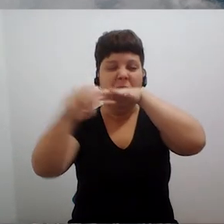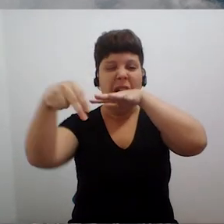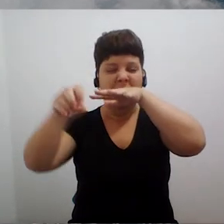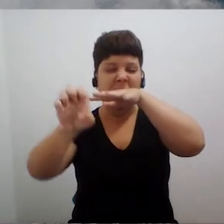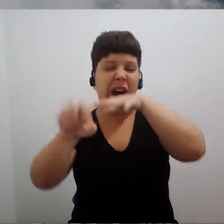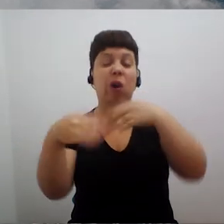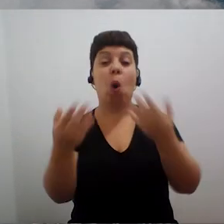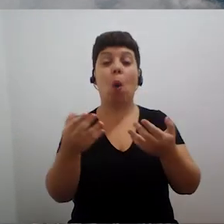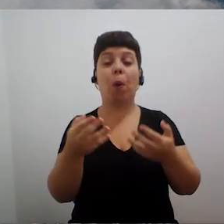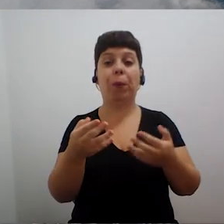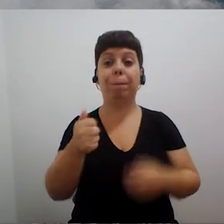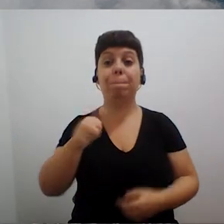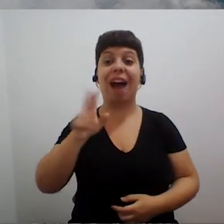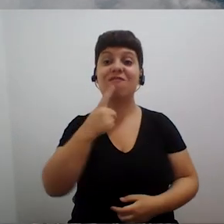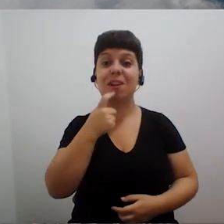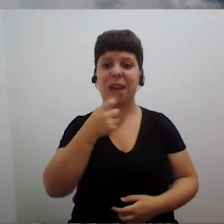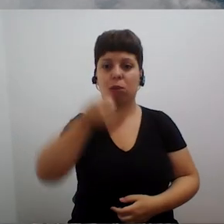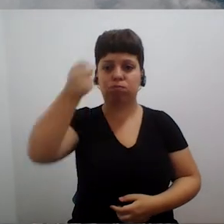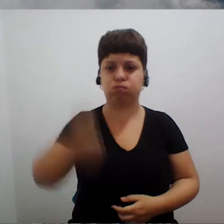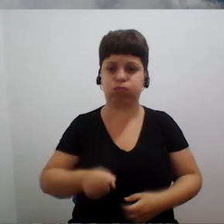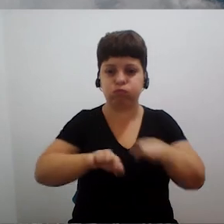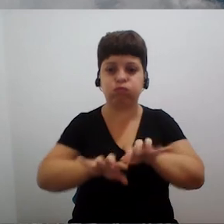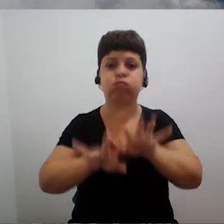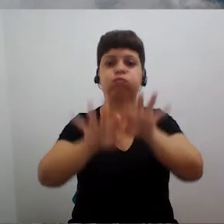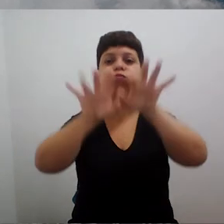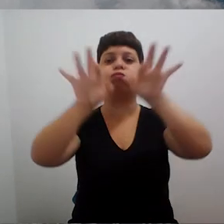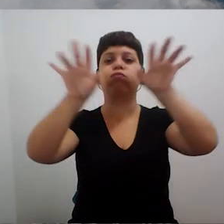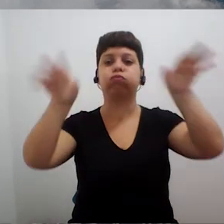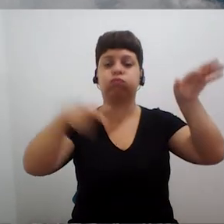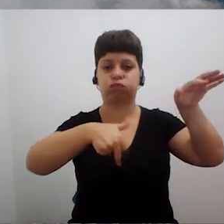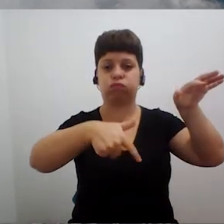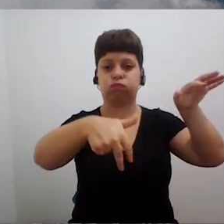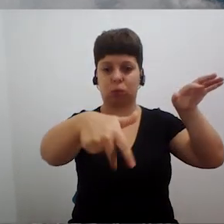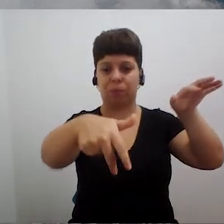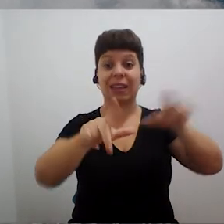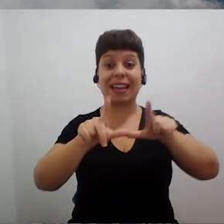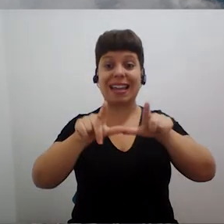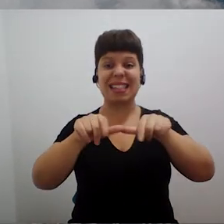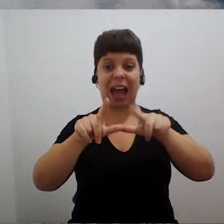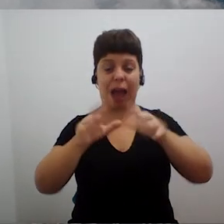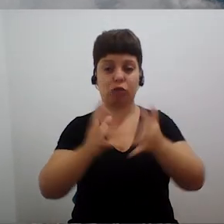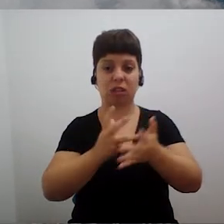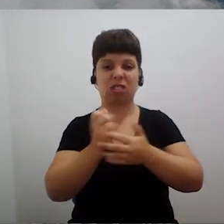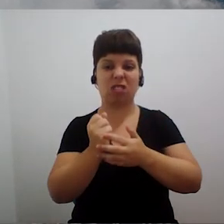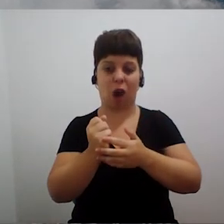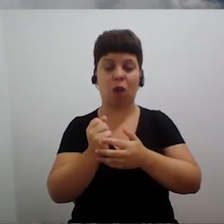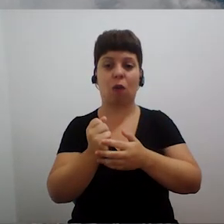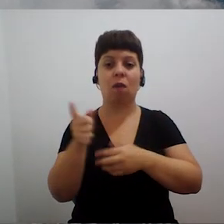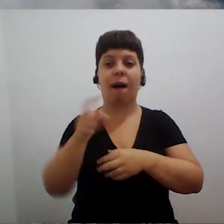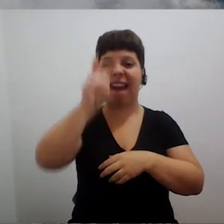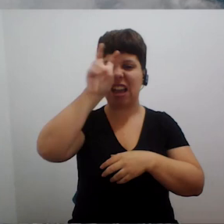o Êxodo que purifica do mal afogando egípcios e salvando de Israel né então duplo sentido